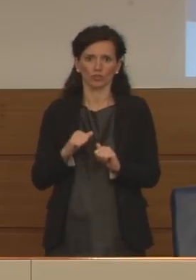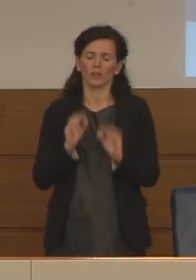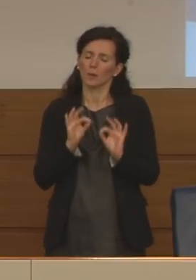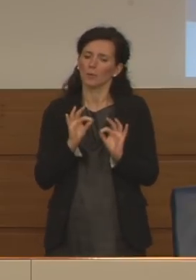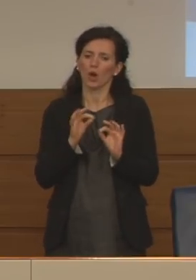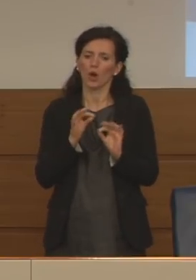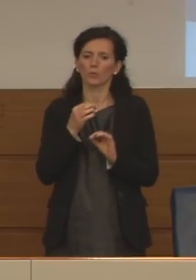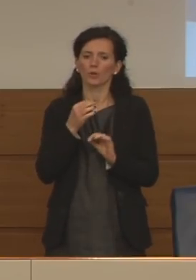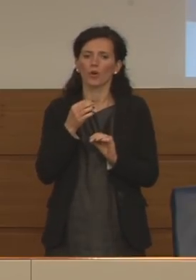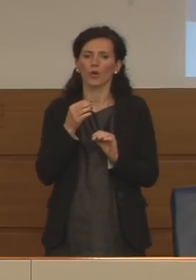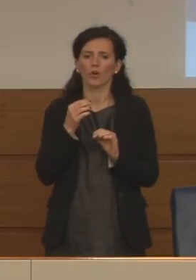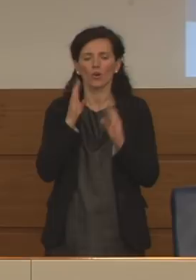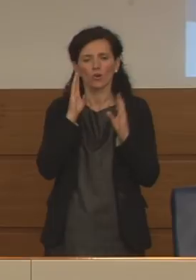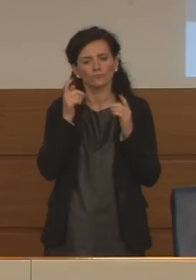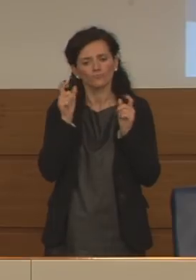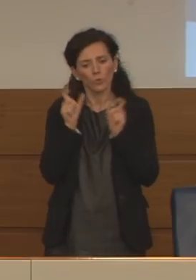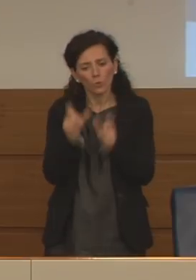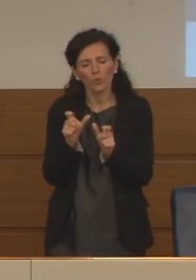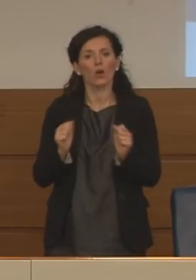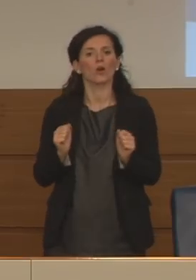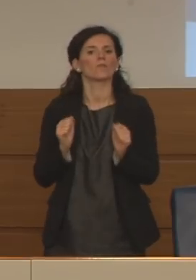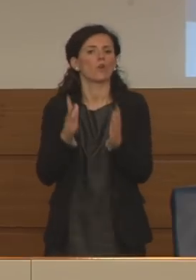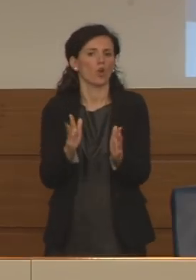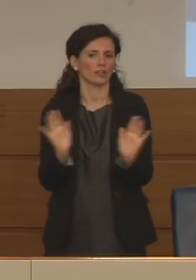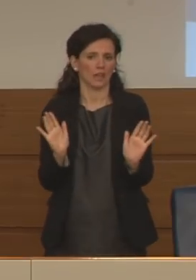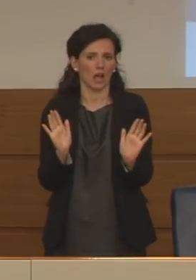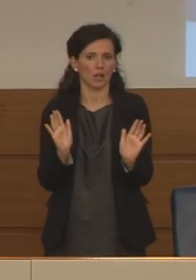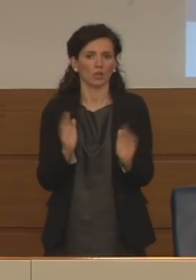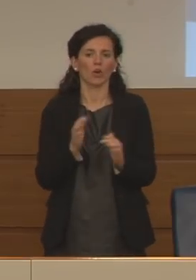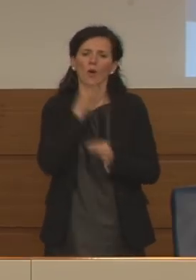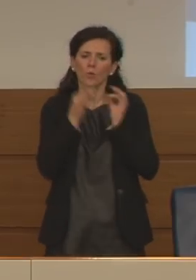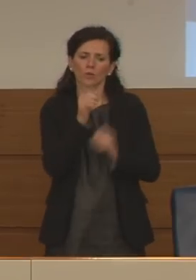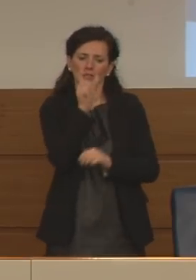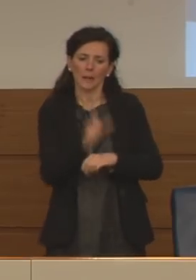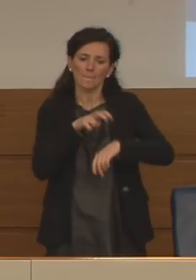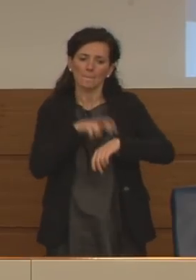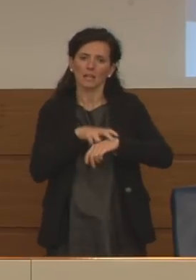volontaria, quindi decidono i medici se aderire e poi, ovviamente, sarà cura della